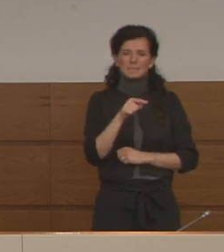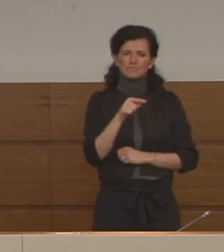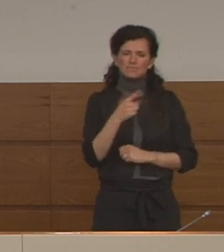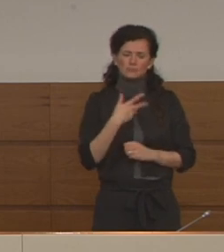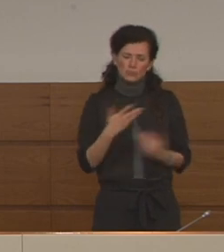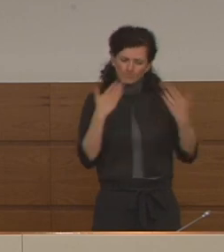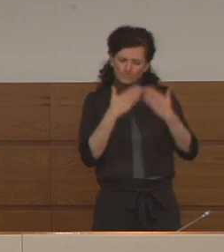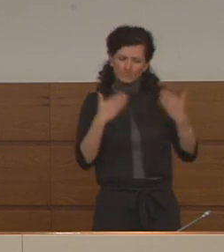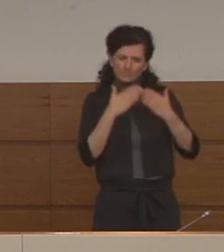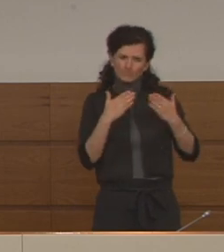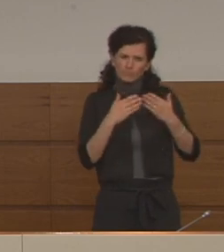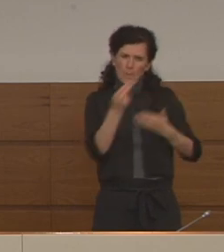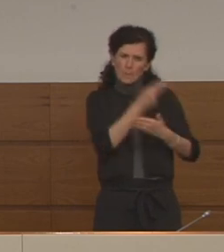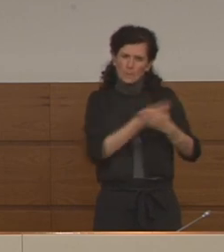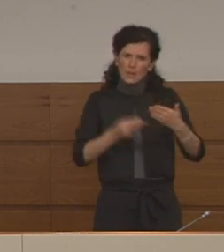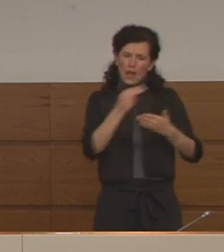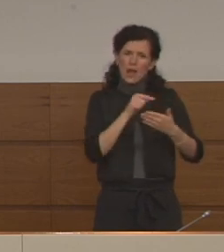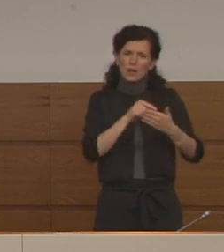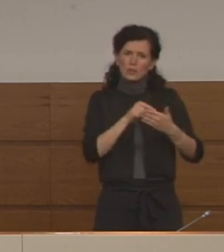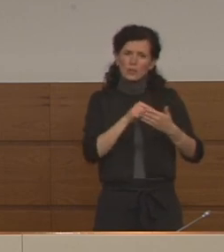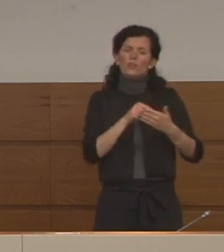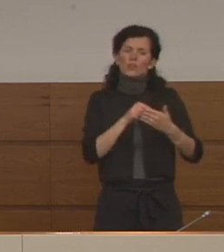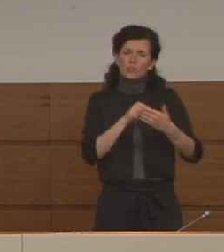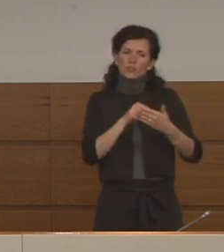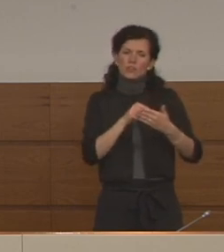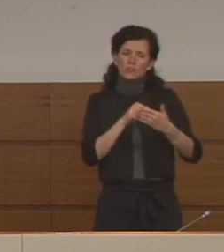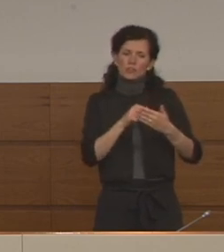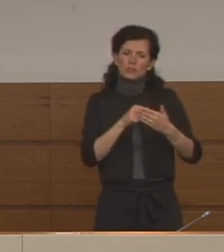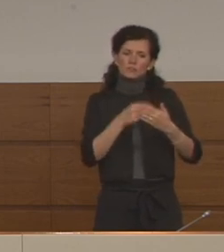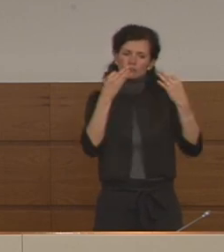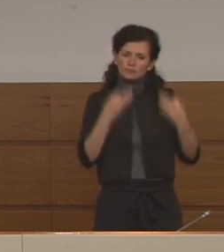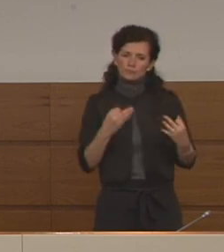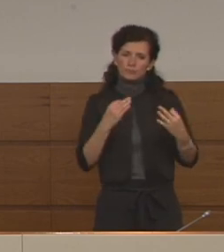naturalmente il coinvolgimento attivo e importante, con un rafforzamento, della